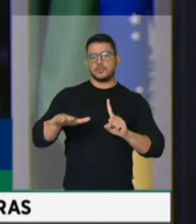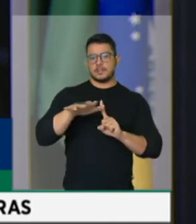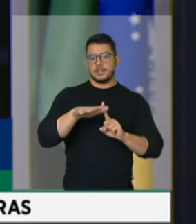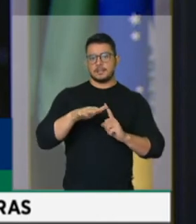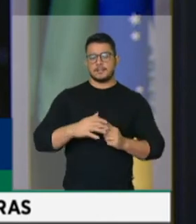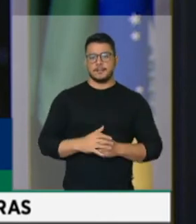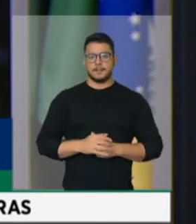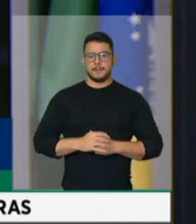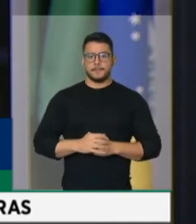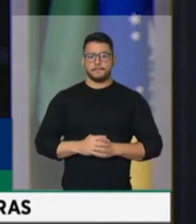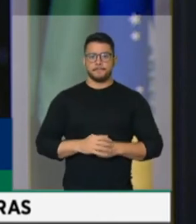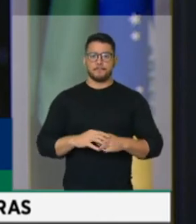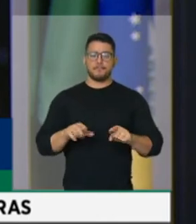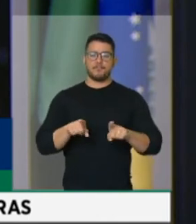ACATAMENTO PARCIAL AO MÉRITO, TRAZIDA PELA EMENDA DE